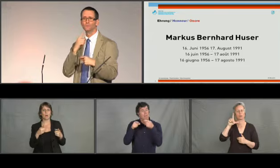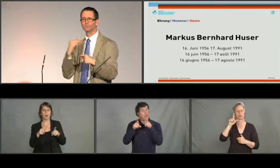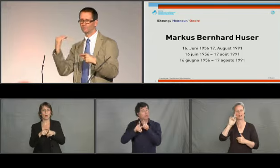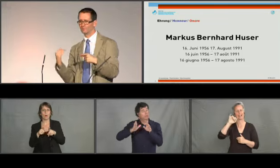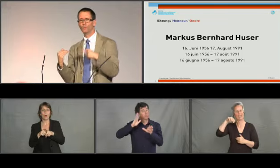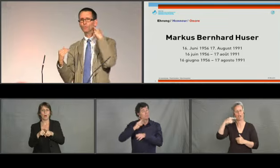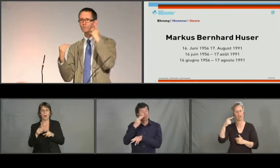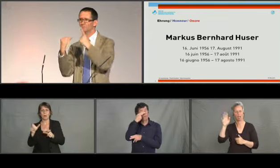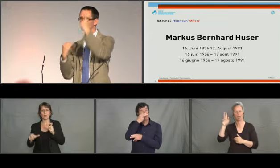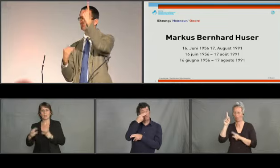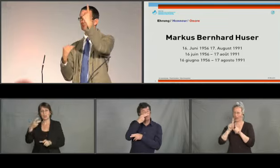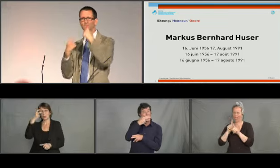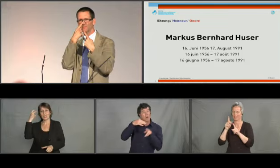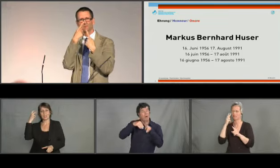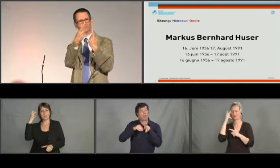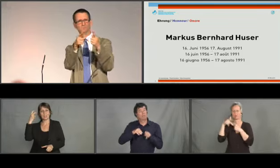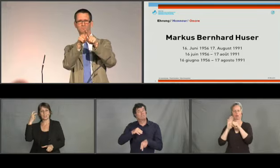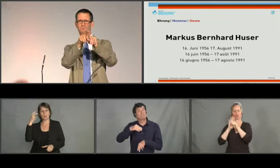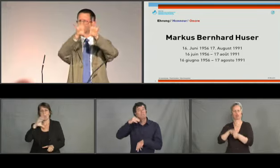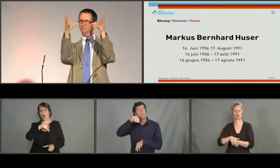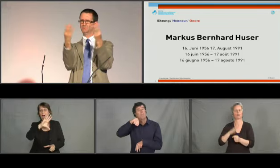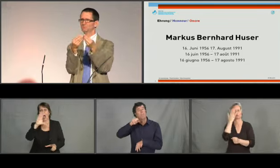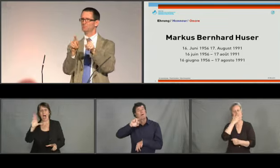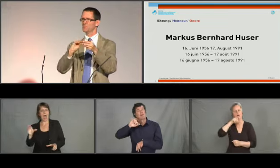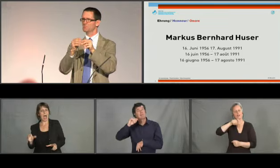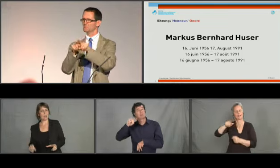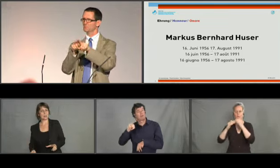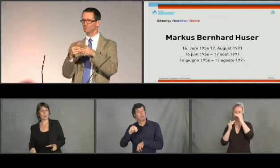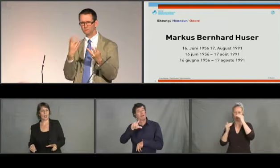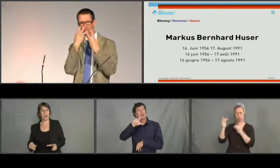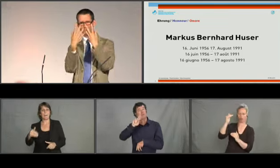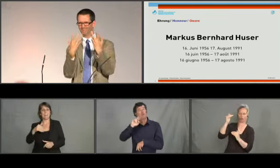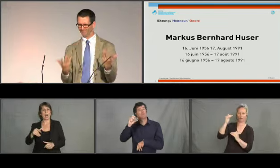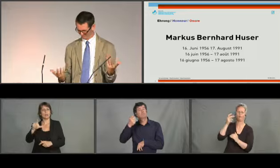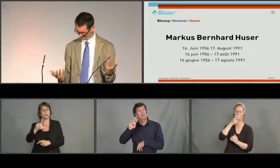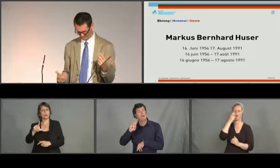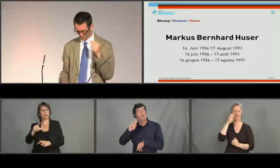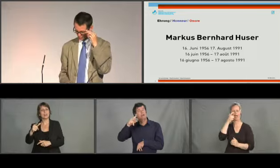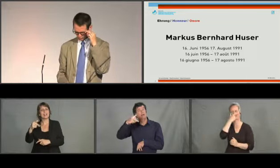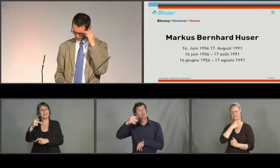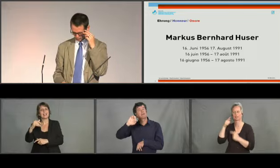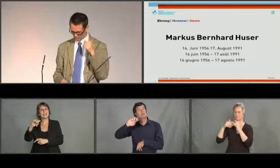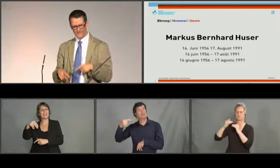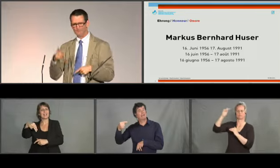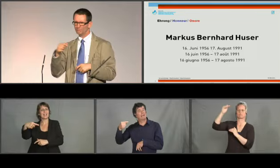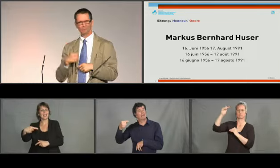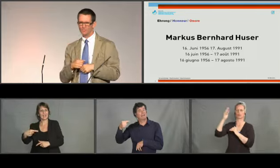Auch er hat festgestellt, dass schwarze Menschen weissen immer unterstellt waren und das hat ihn auch sehr stark